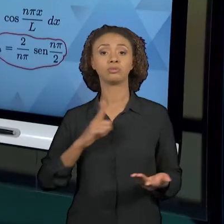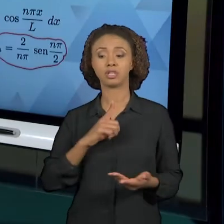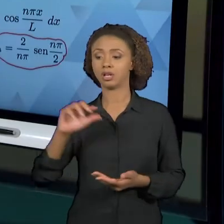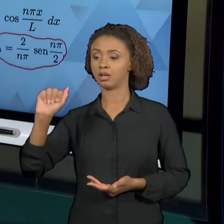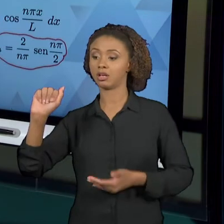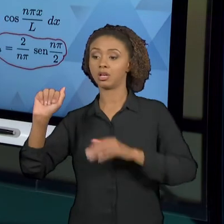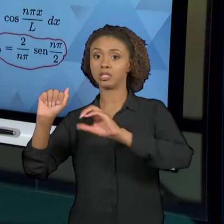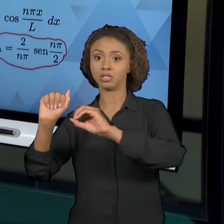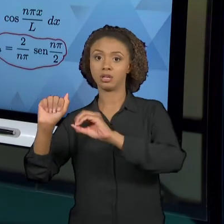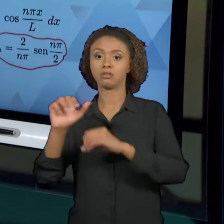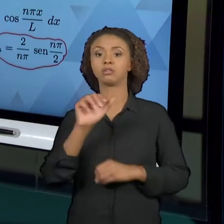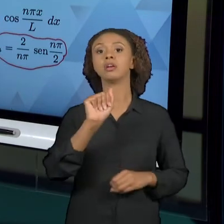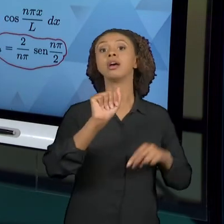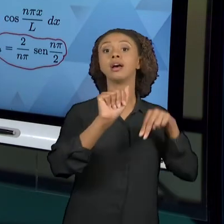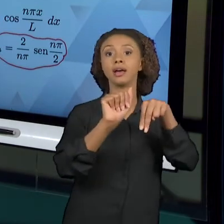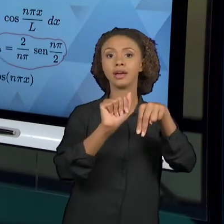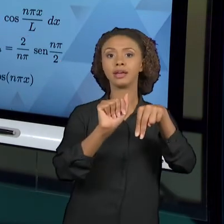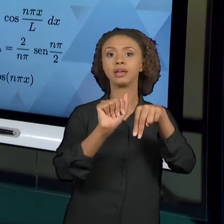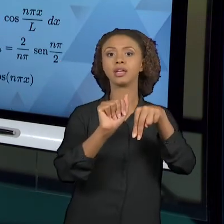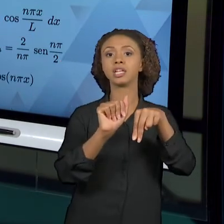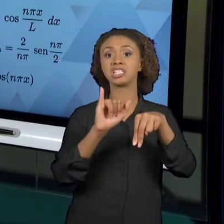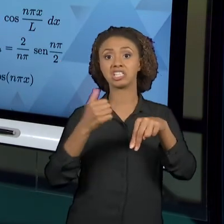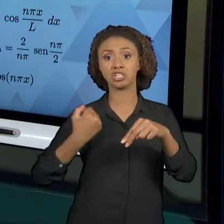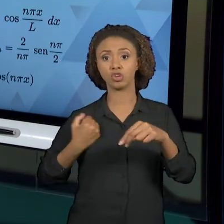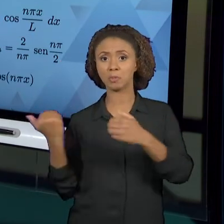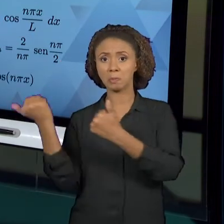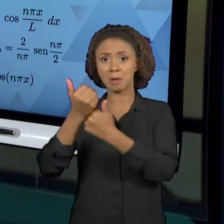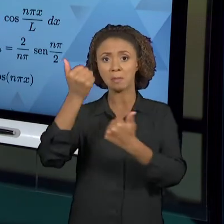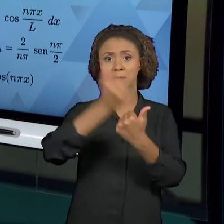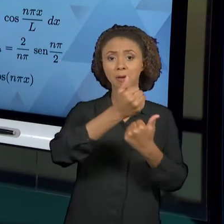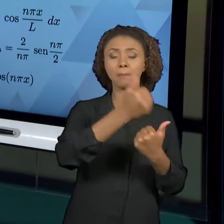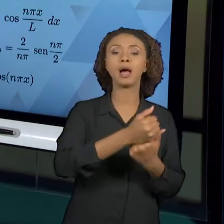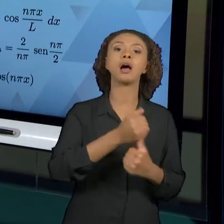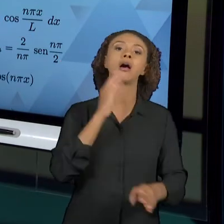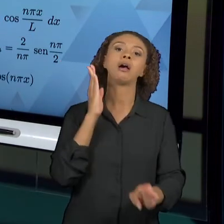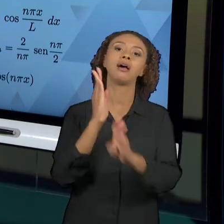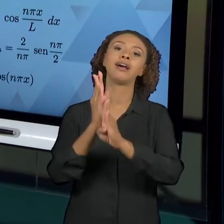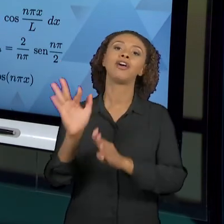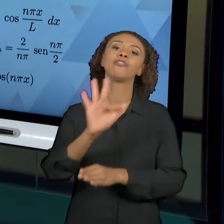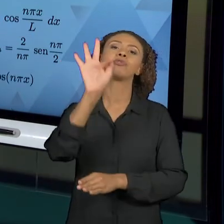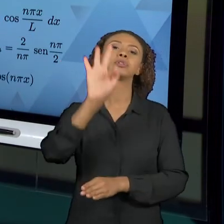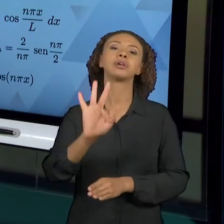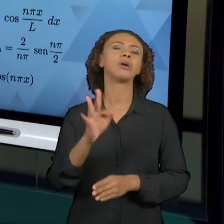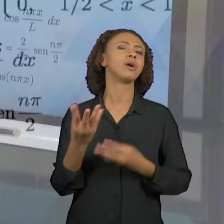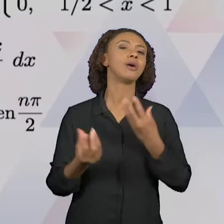SUBSTITUINDO A GENTE VOLTA E ACHA ENTÃO A FUNÇÃO. COMO É QUE VAI FICAR A FUNÇÃO? ELA VAI TER ESSE